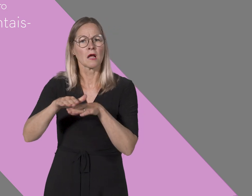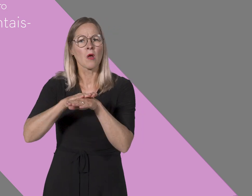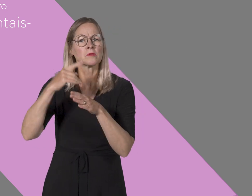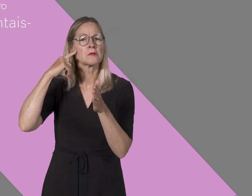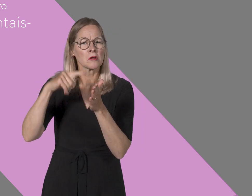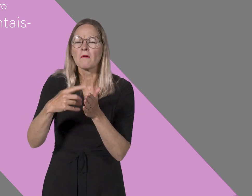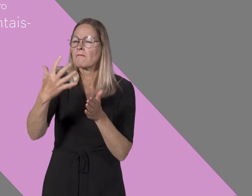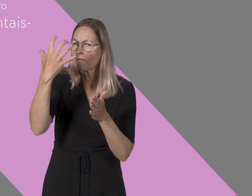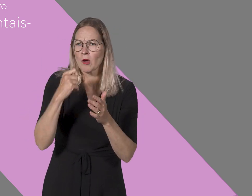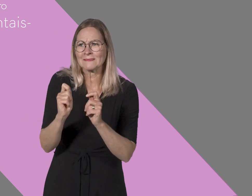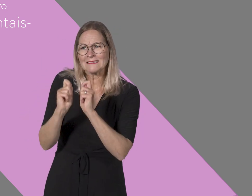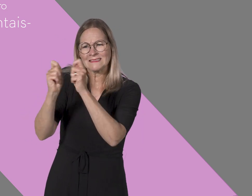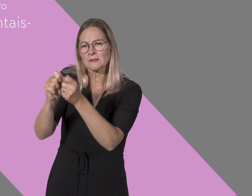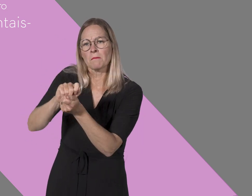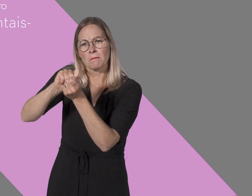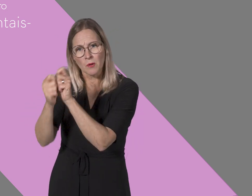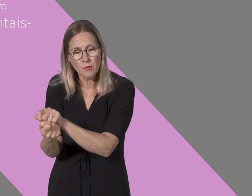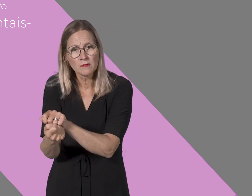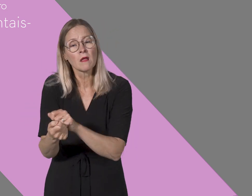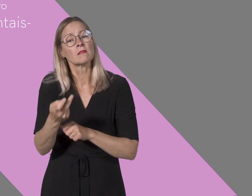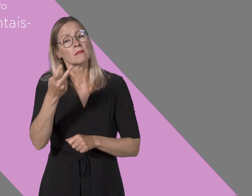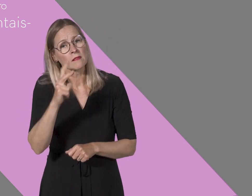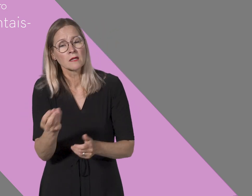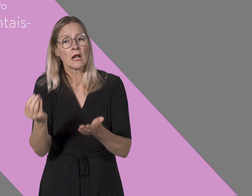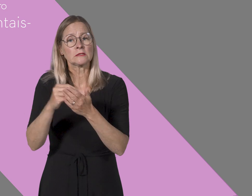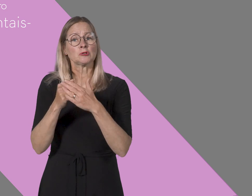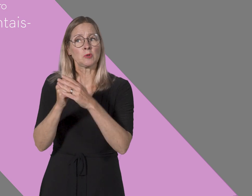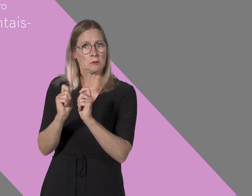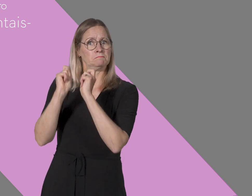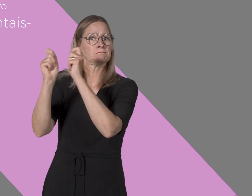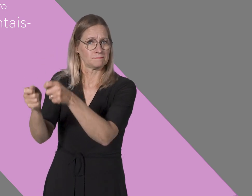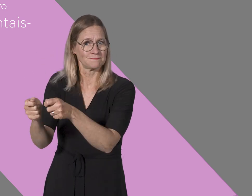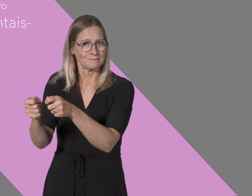on mahdollista anoa joko käyttötarkoituksen muutosta tai lisätukea.